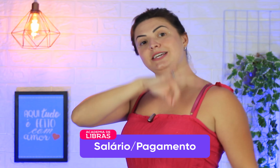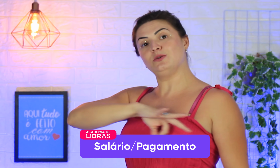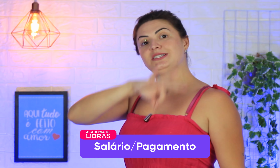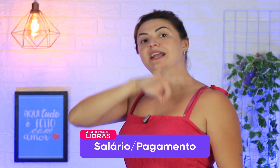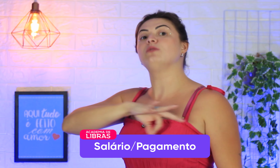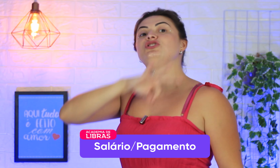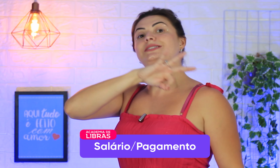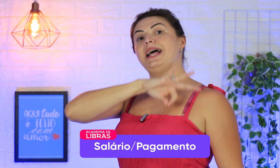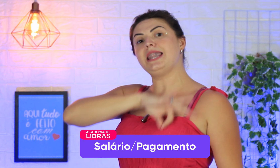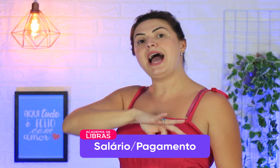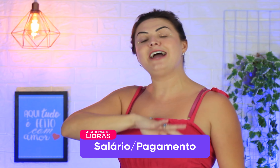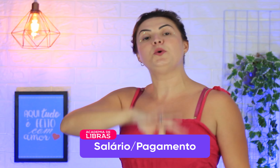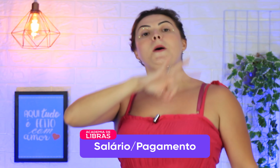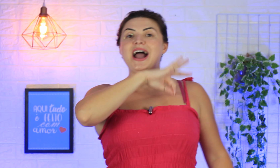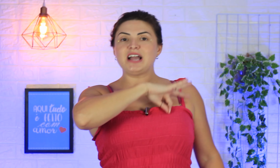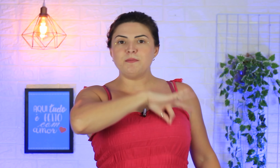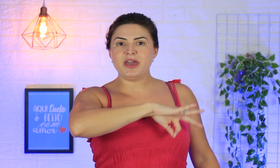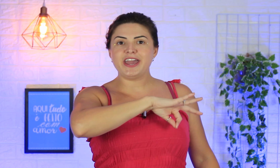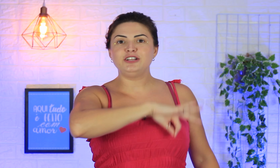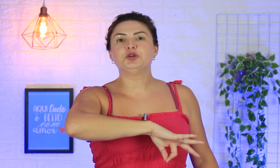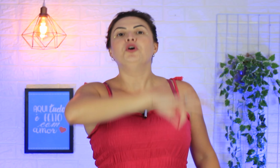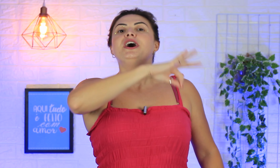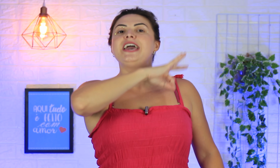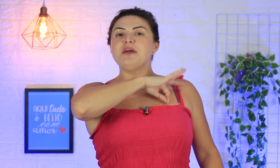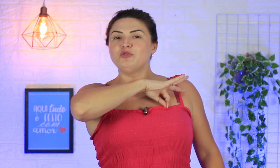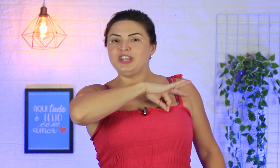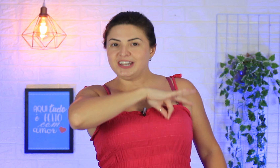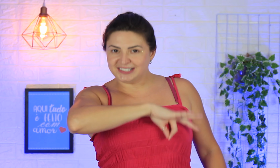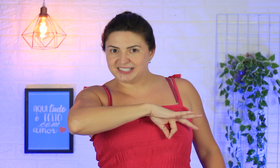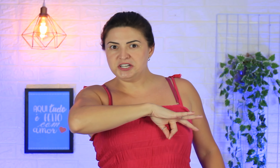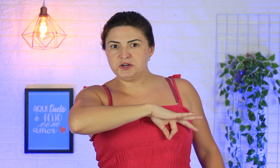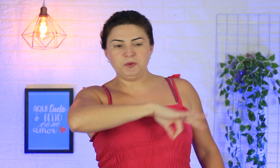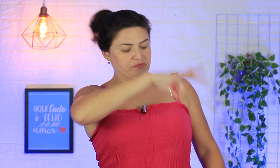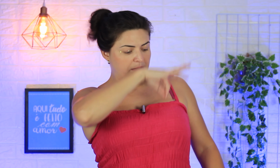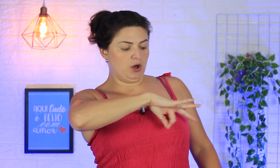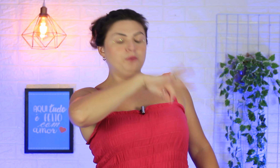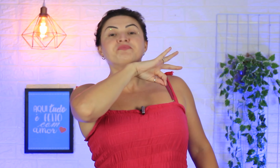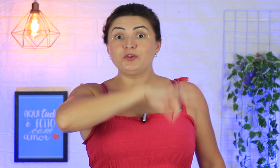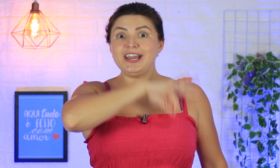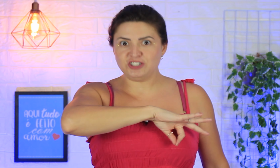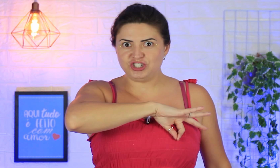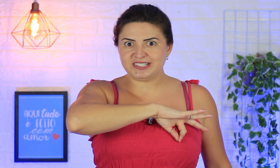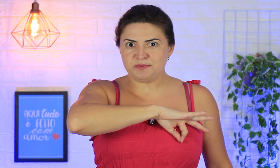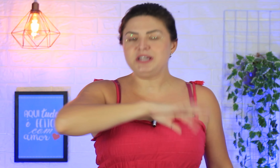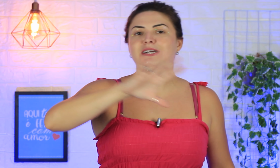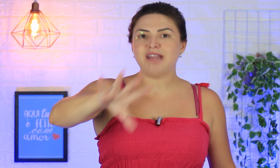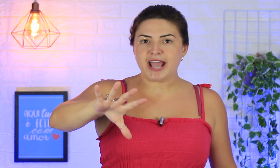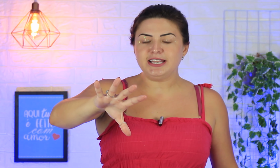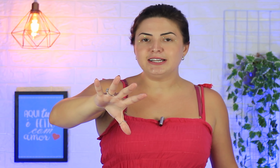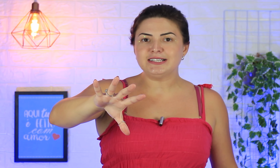aqui é o sinal de salário pagamento remuneração tá bom com o que que a gente assimila técn